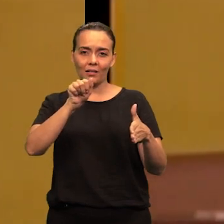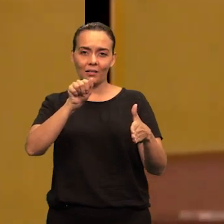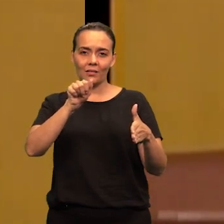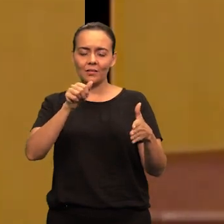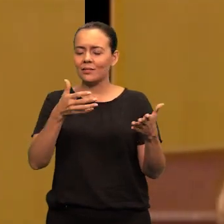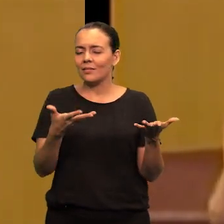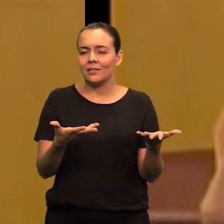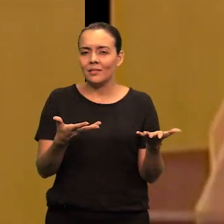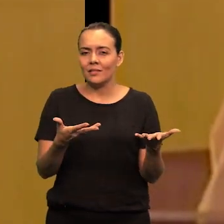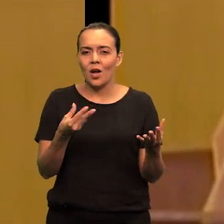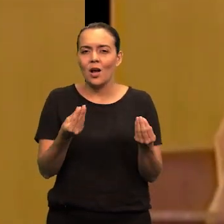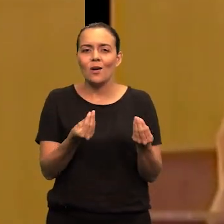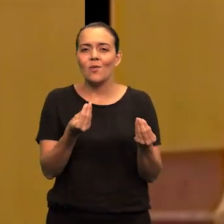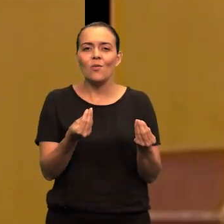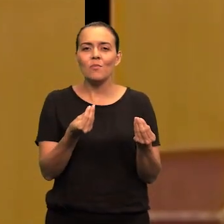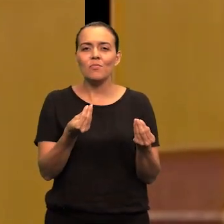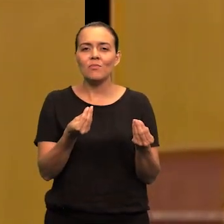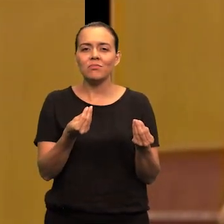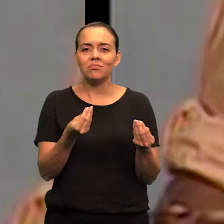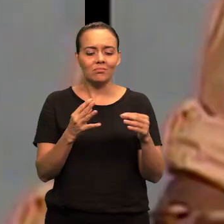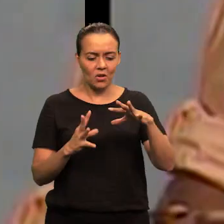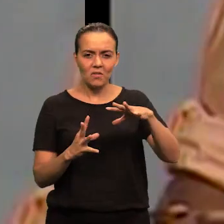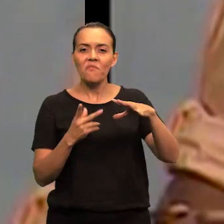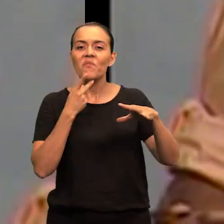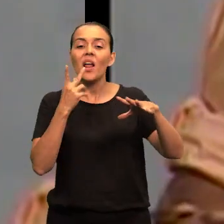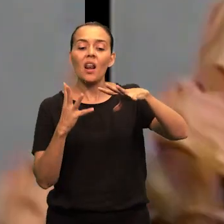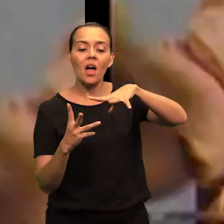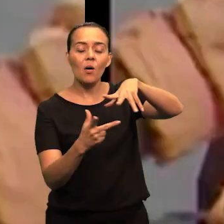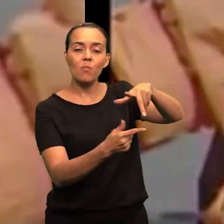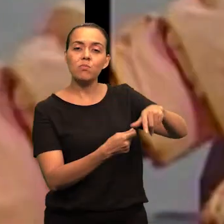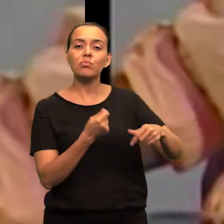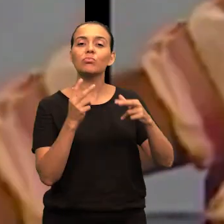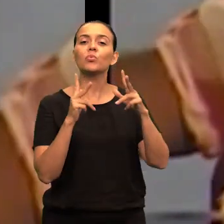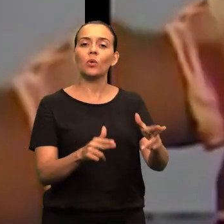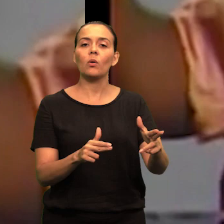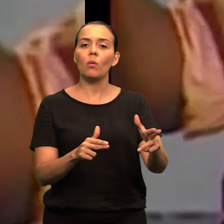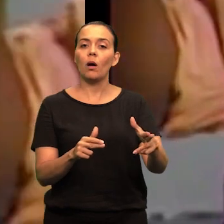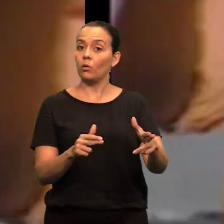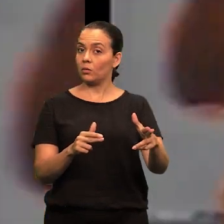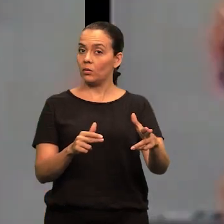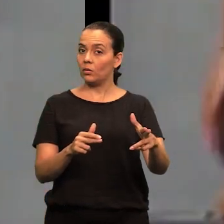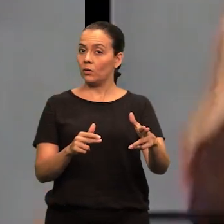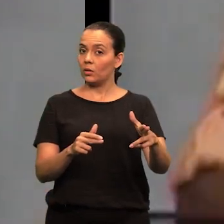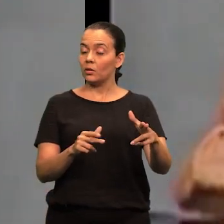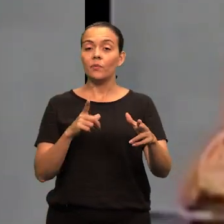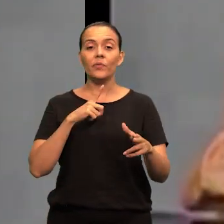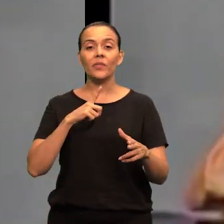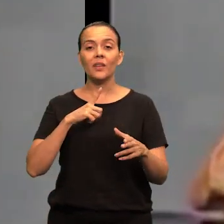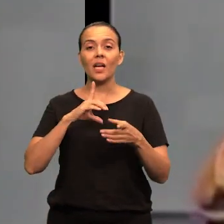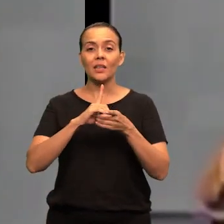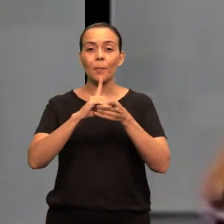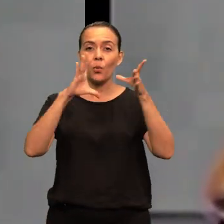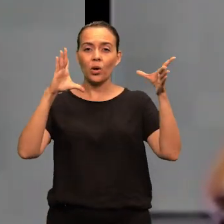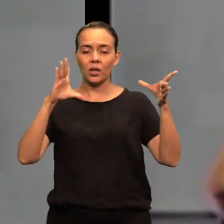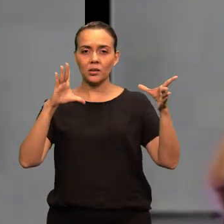Não pode ter validade universal, como a democracia não pode, como os direitos humanos não podem.